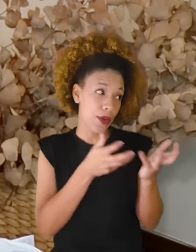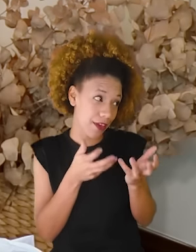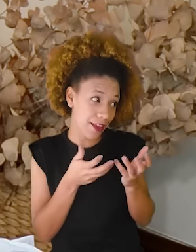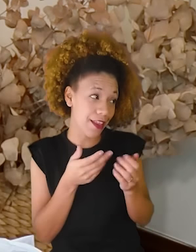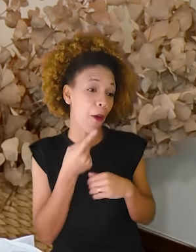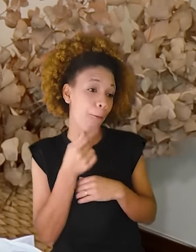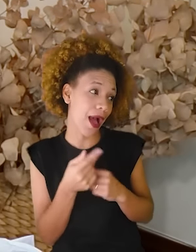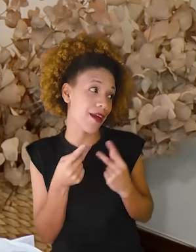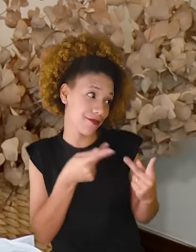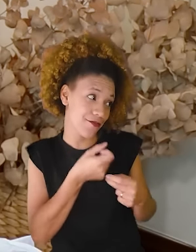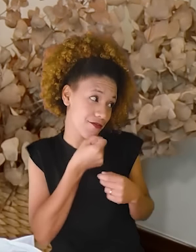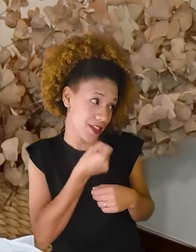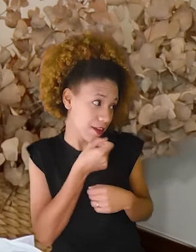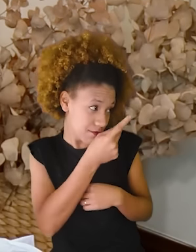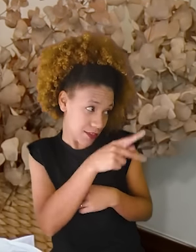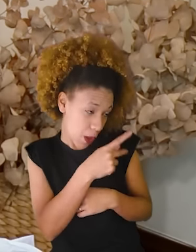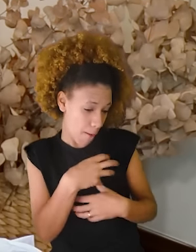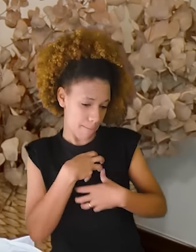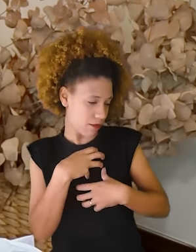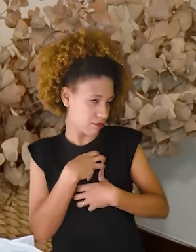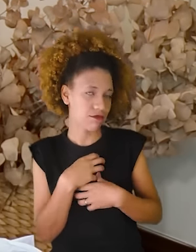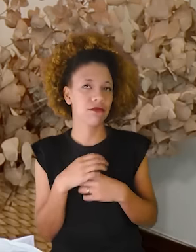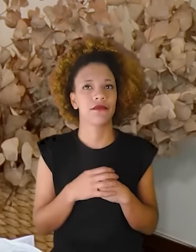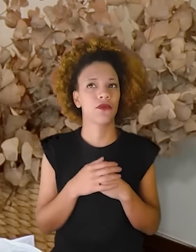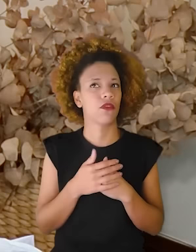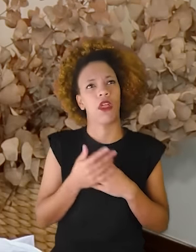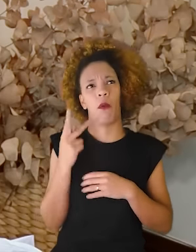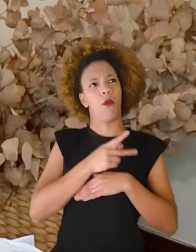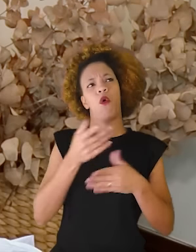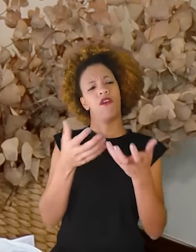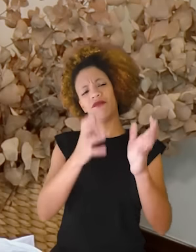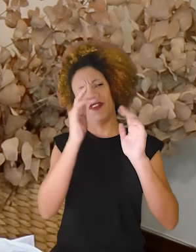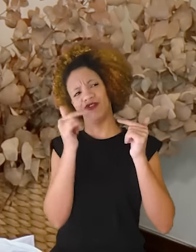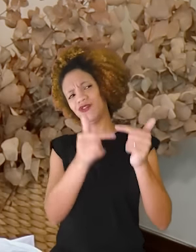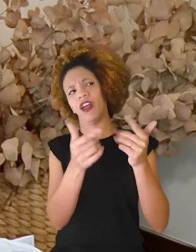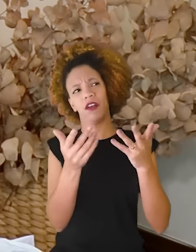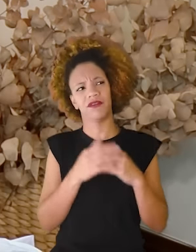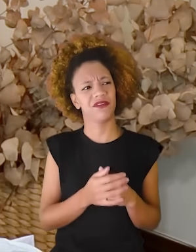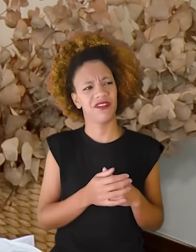pai e teu pai parece exatamente teu pai que ele fala [ __ ] eu não vou lá [ __ ] chato teu pai pô